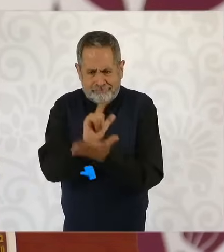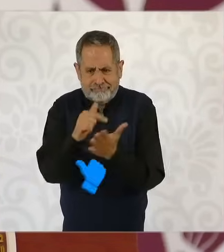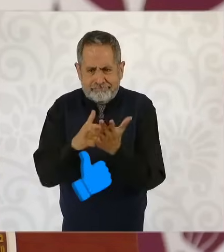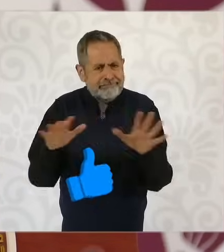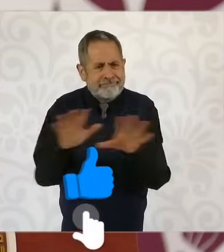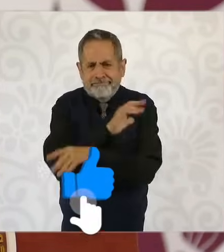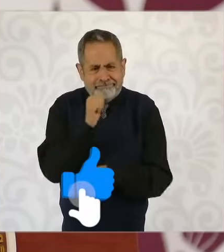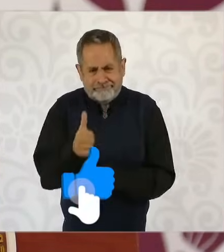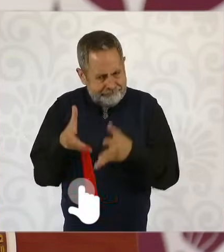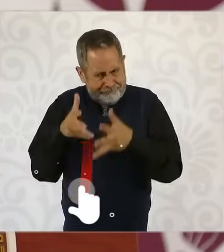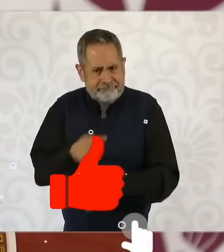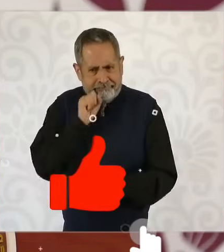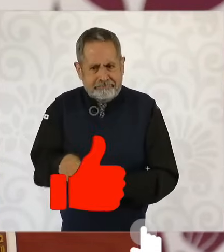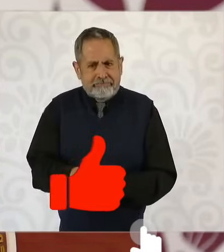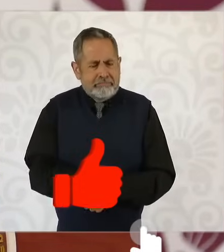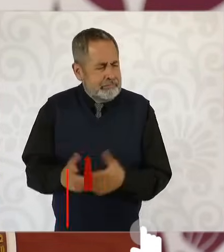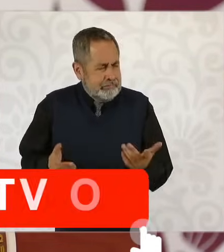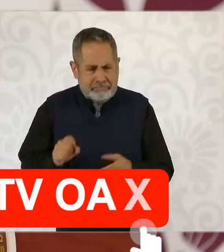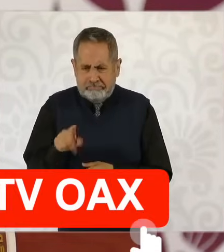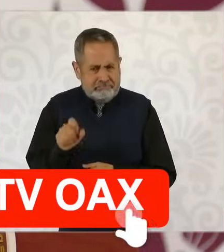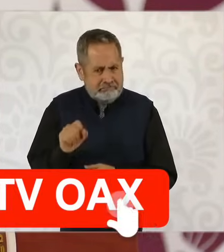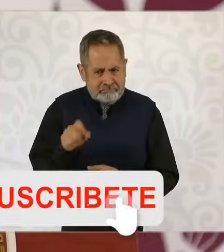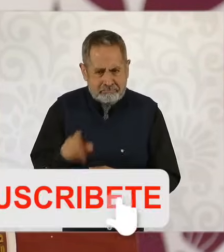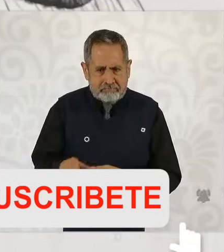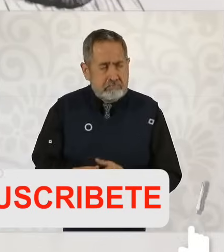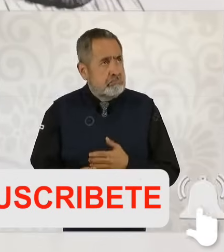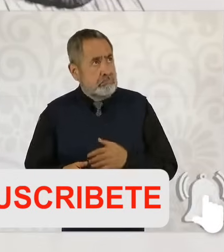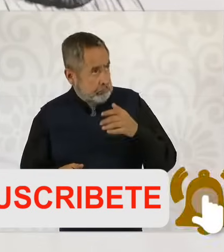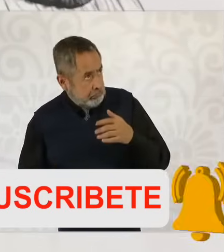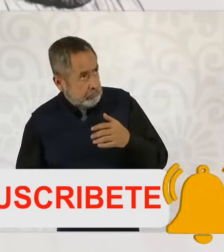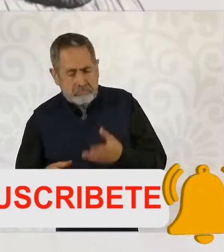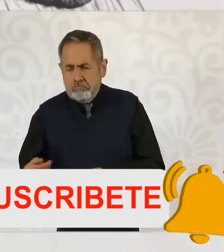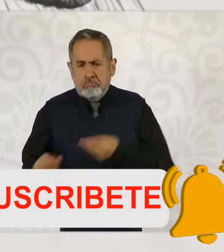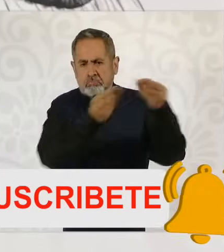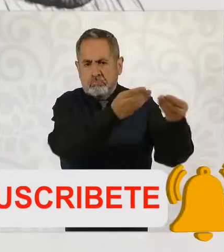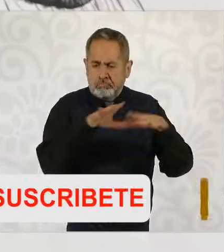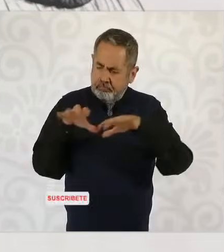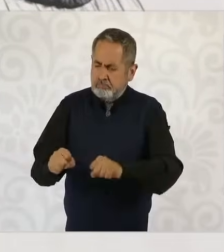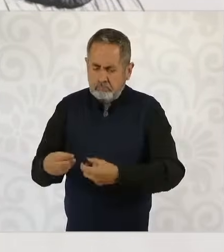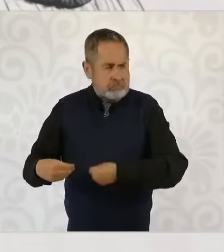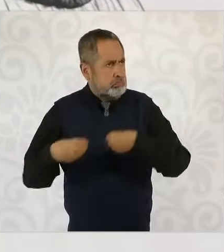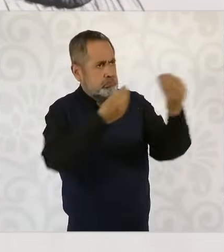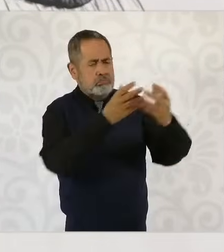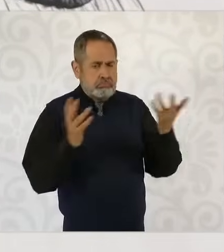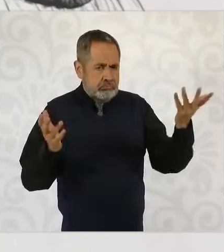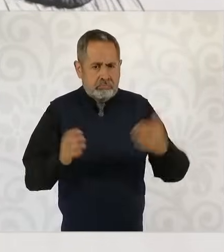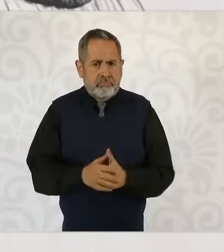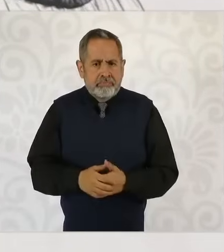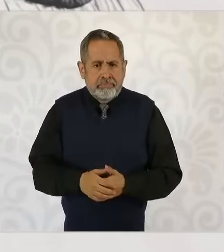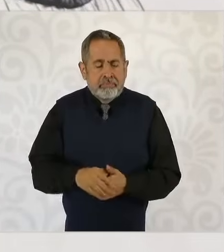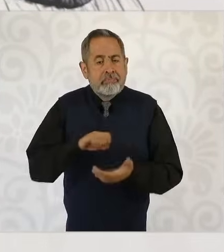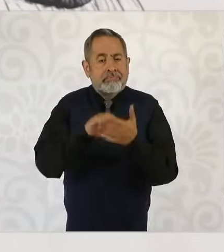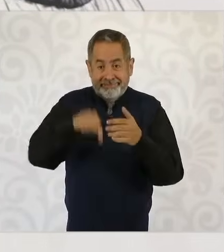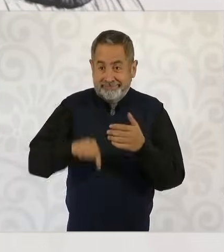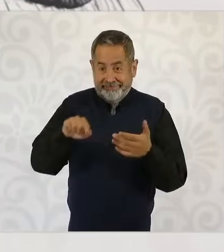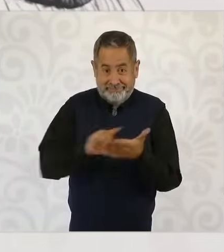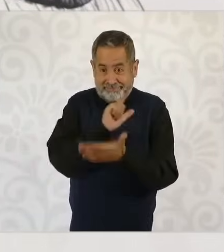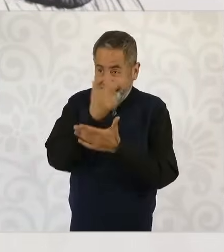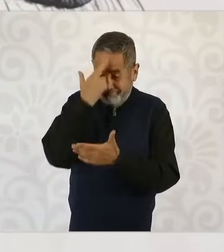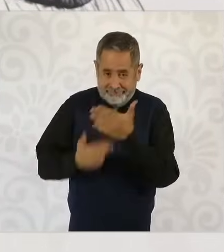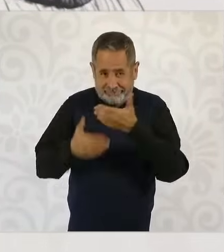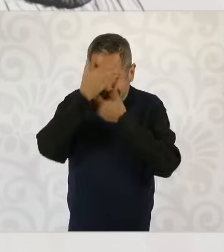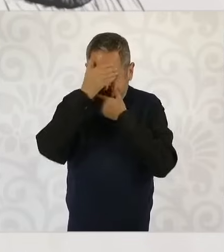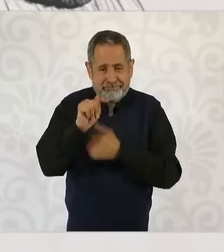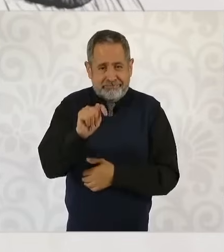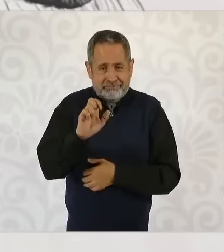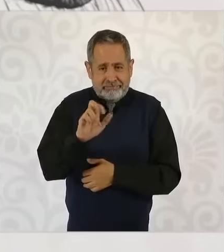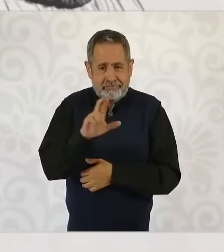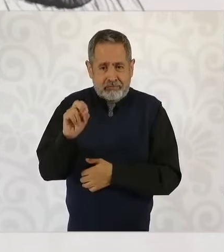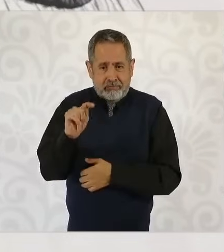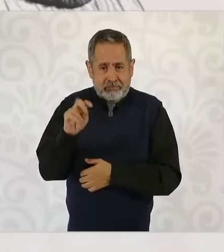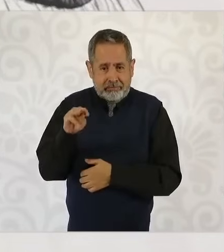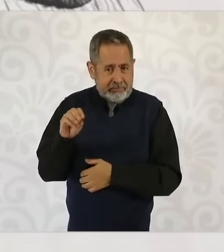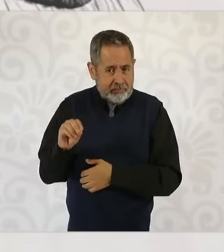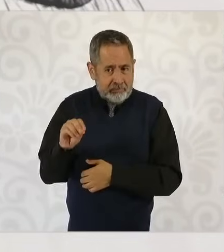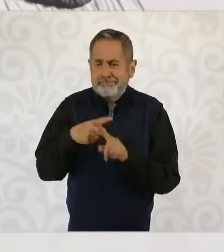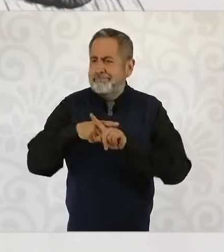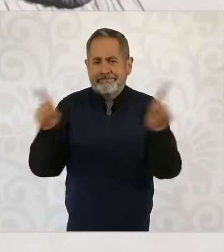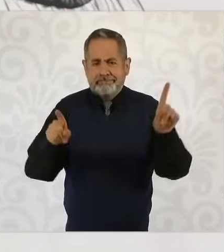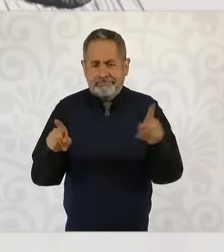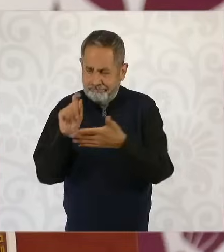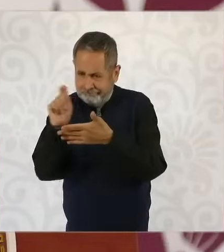cambiado o sea nosotros el delito de terrorismo tiene un catálogo muy distinto en México del que